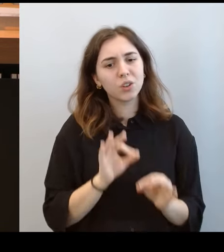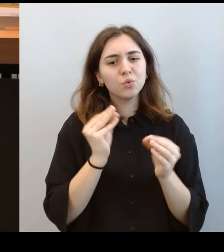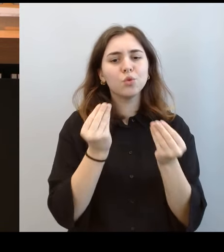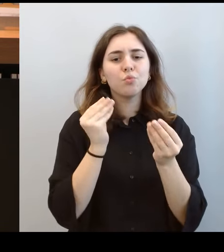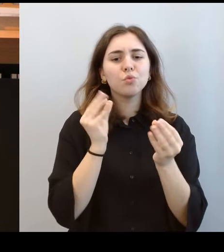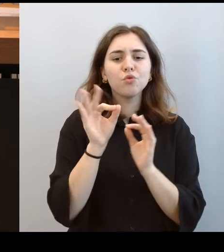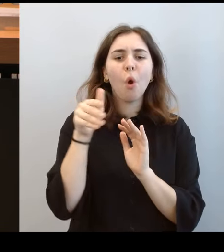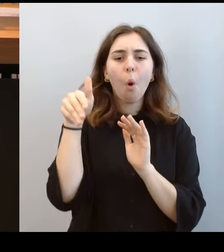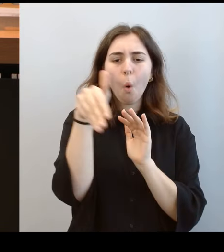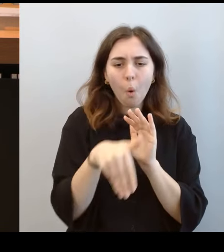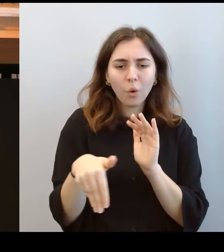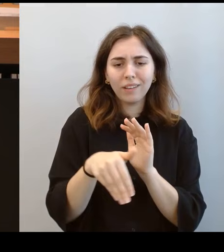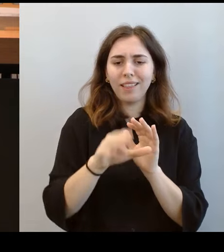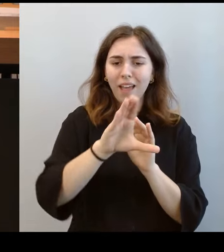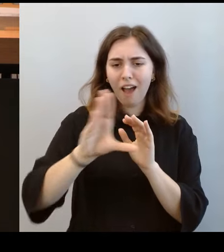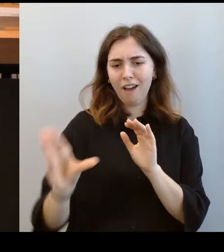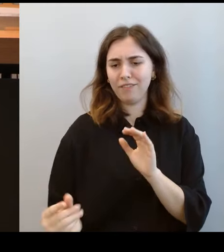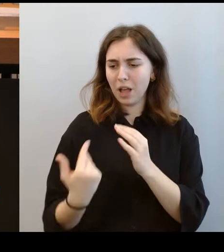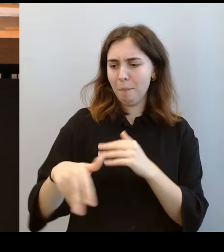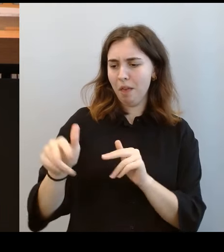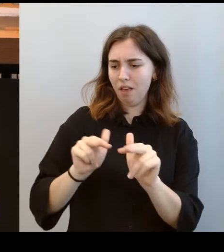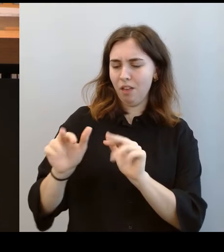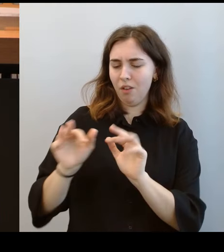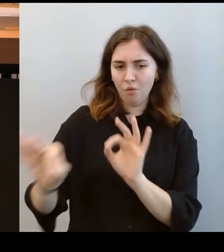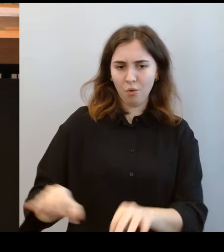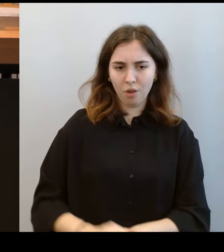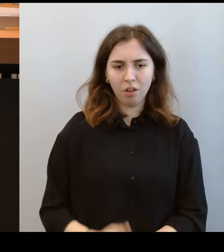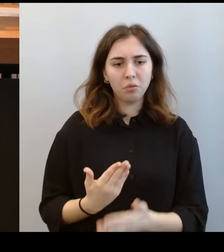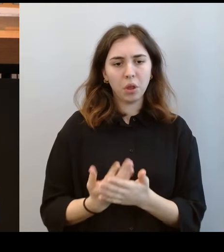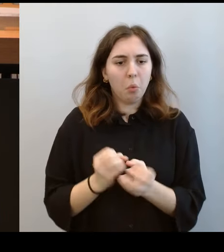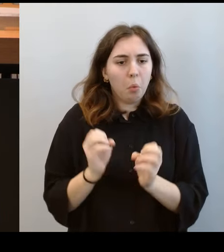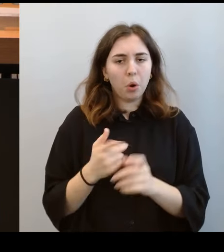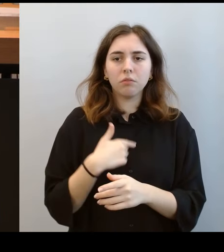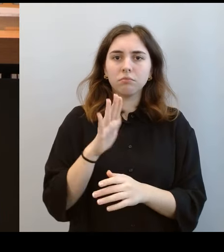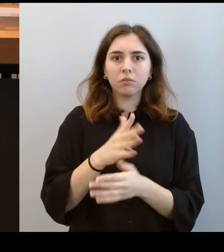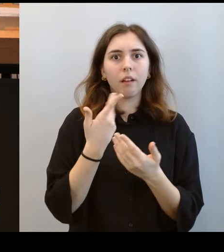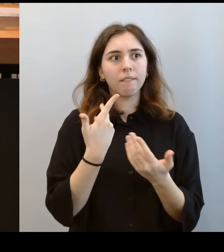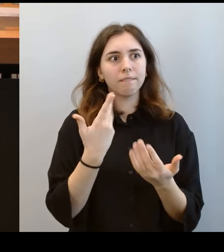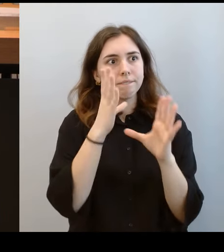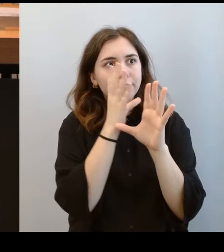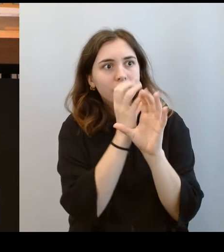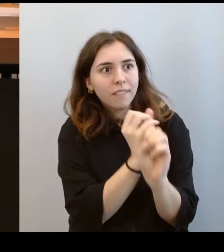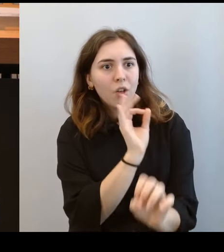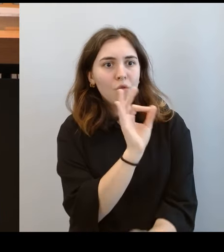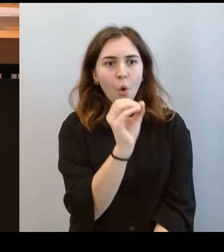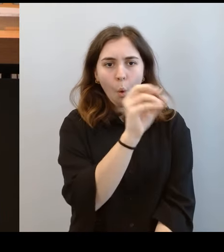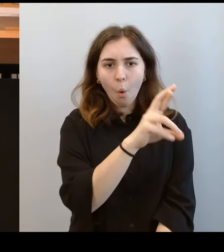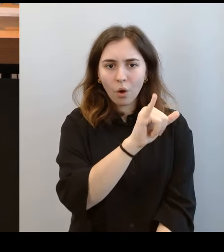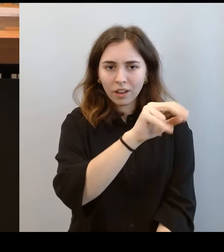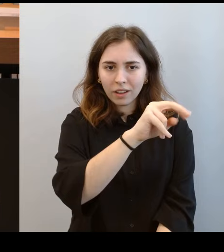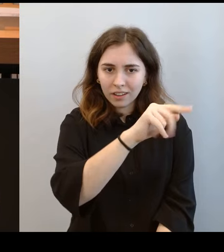den Orient in Ehren. Wenn Sie Politik für den Orient machen wollen, müssen Sie sich dort wählen lassen.